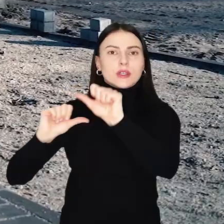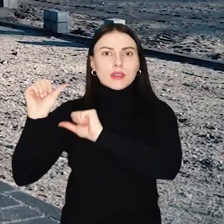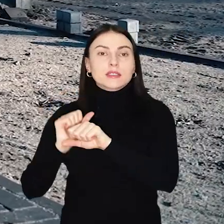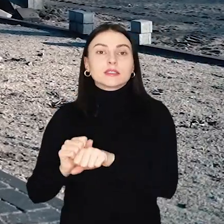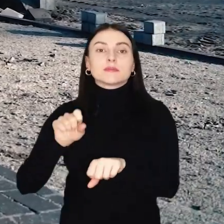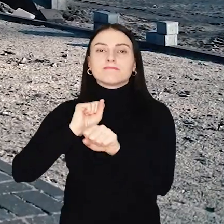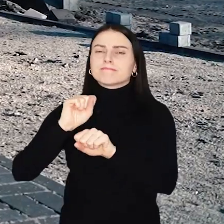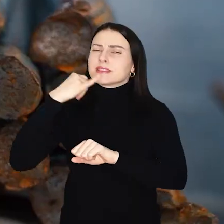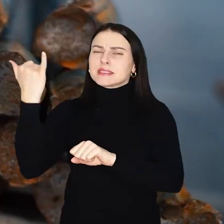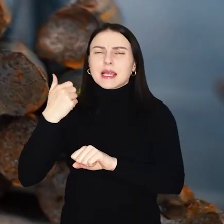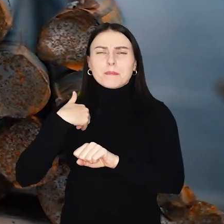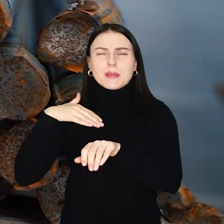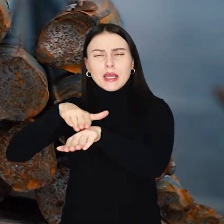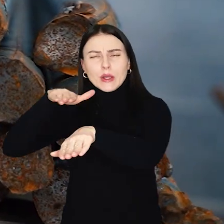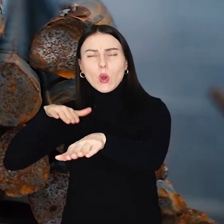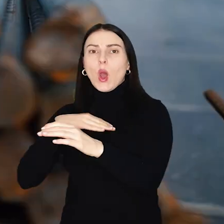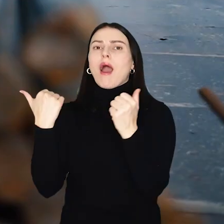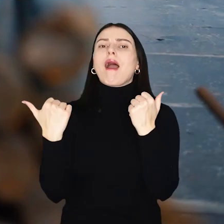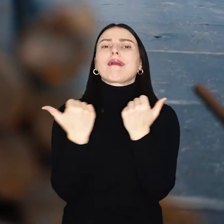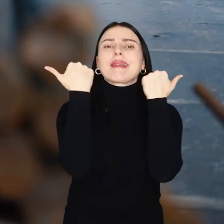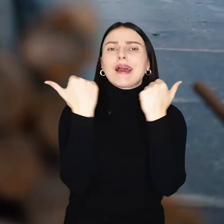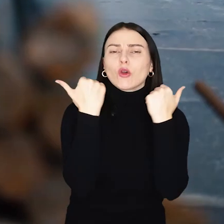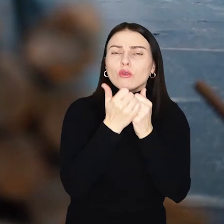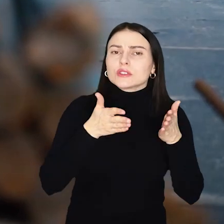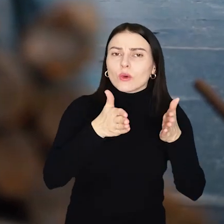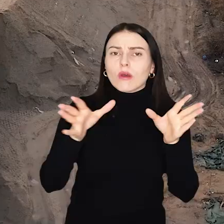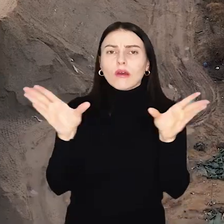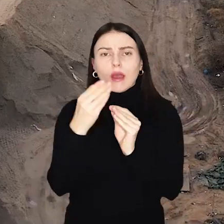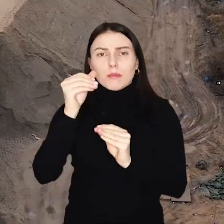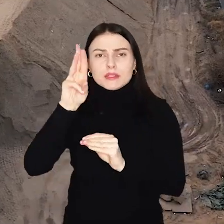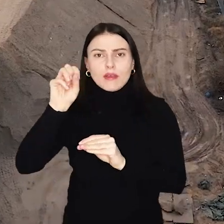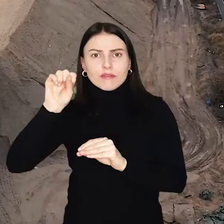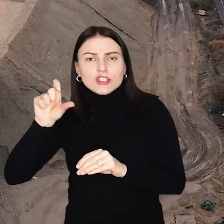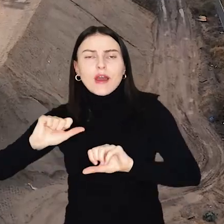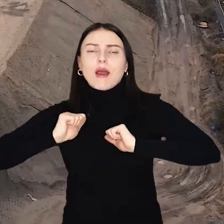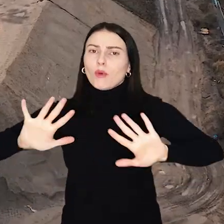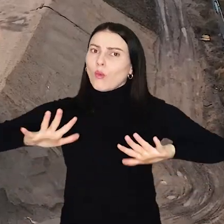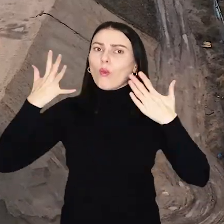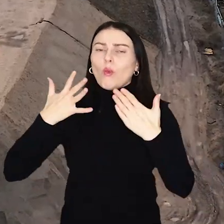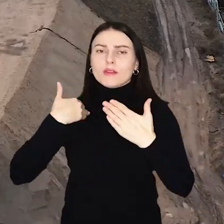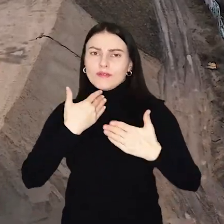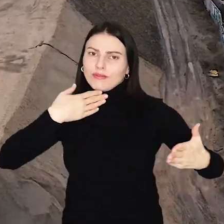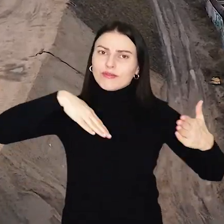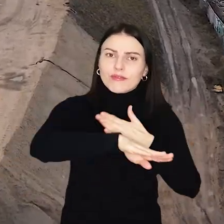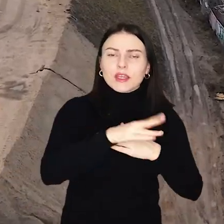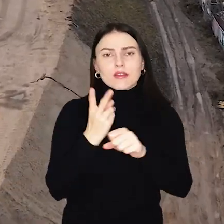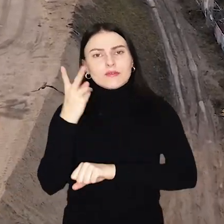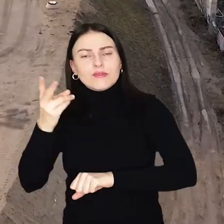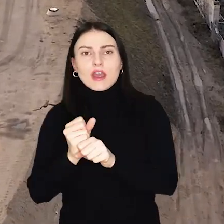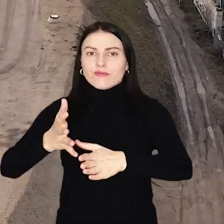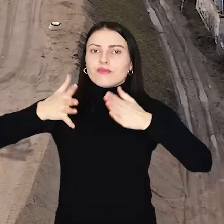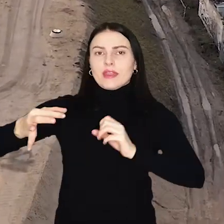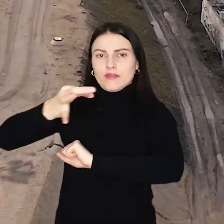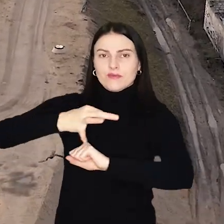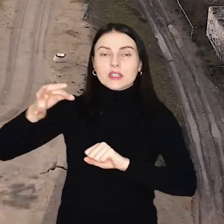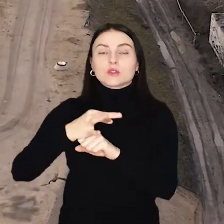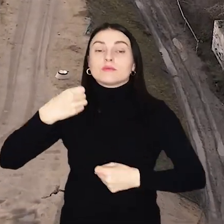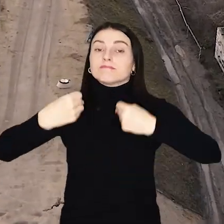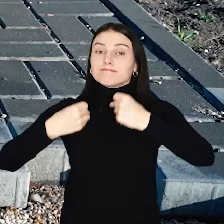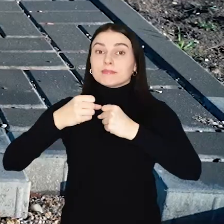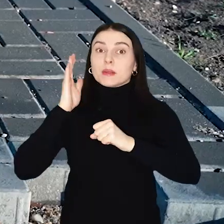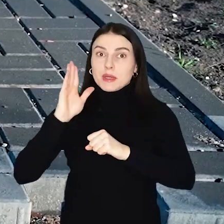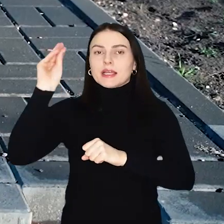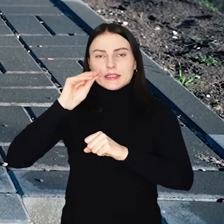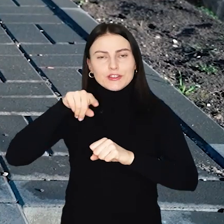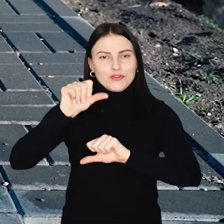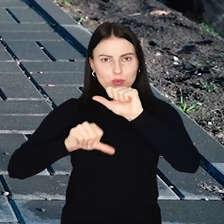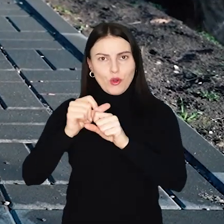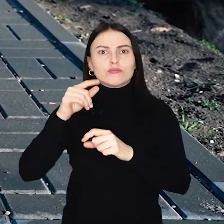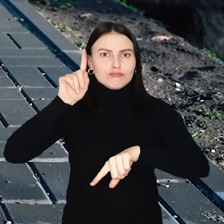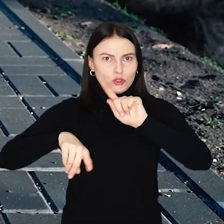Ma połączyć wiecznie zakorkowaną ul. Krakowską z ul. Mickiewicza oraz ułatwić wjazd i wyjazd z Wielkiej Wyspy. Kierowcy pojadą nią jeszcze w tym roku.